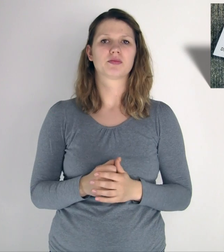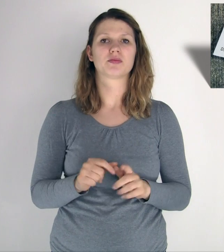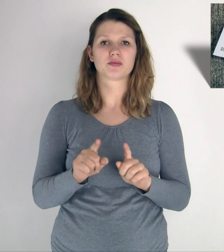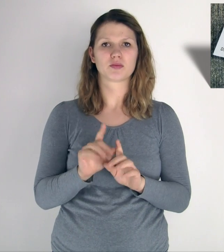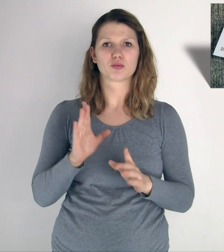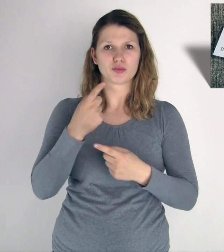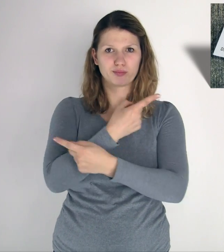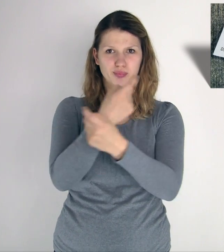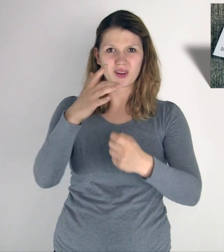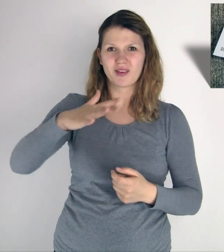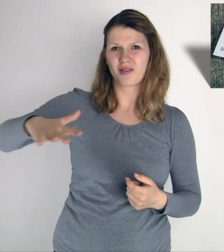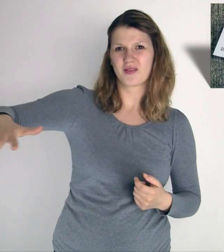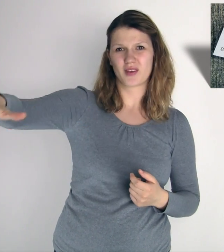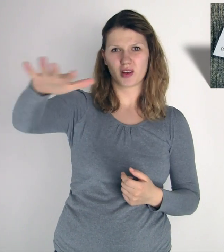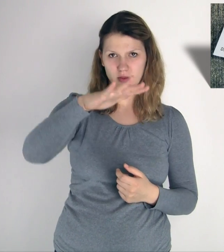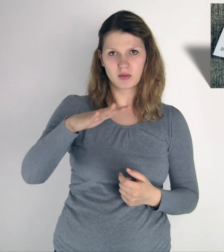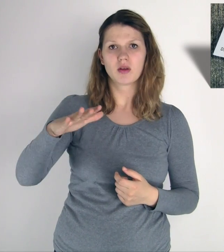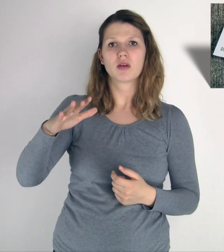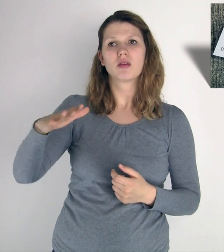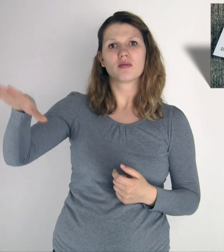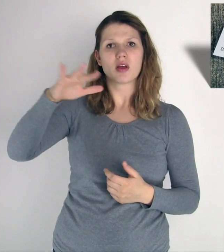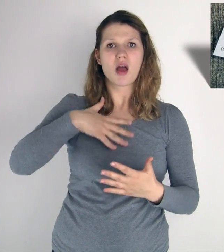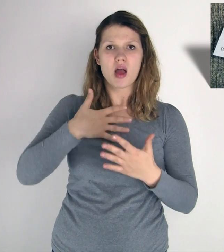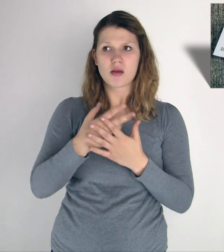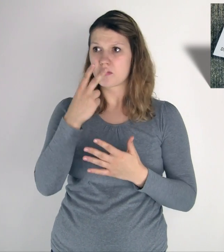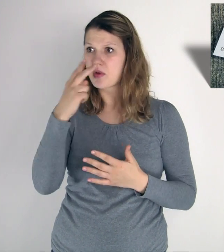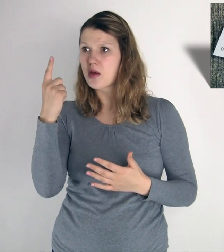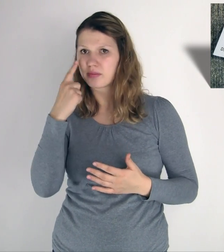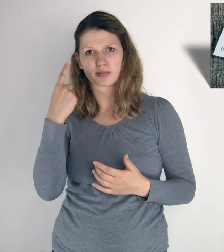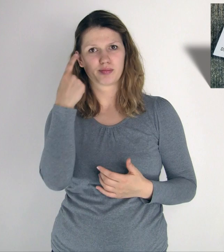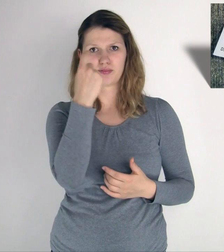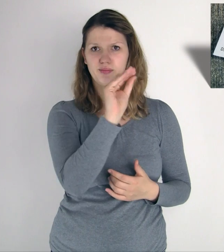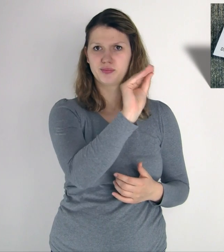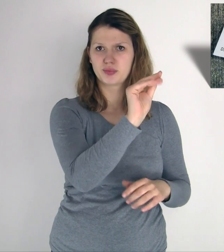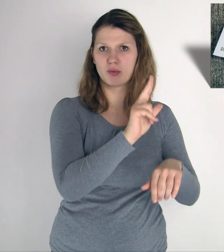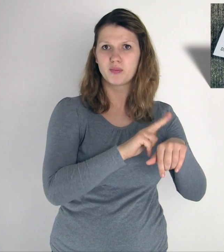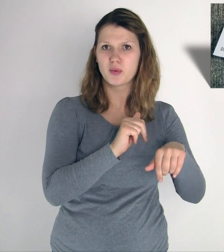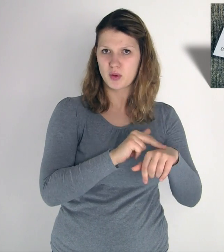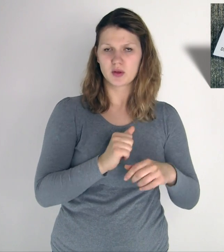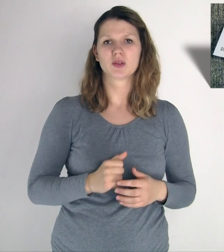Taip pat, visuomenė bus informuota, jog pastebėjus panašius atvejus, apie juos turi informuoti policiją.